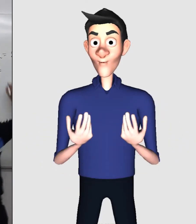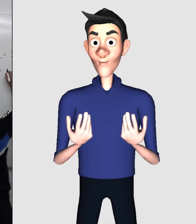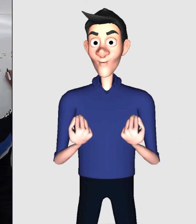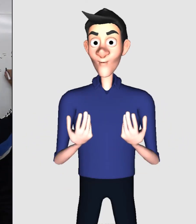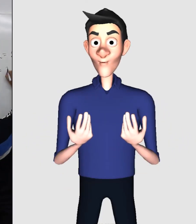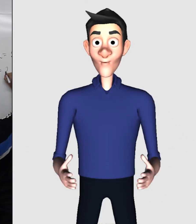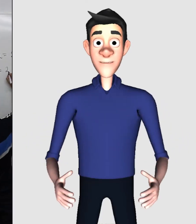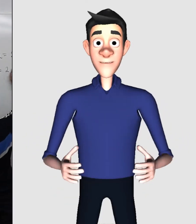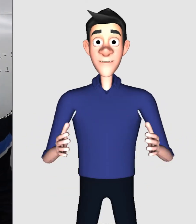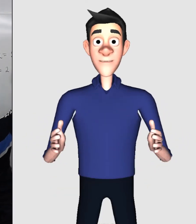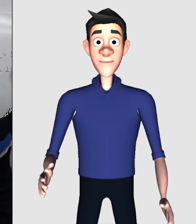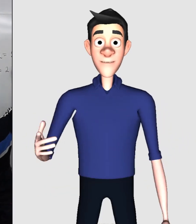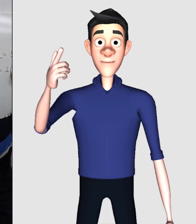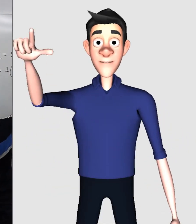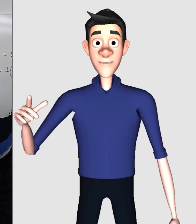Então vai ficar: